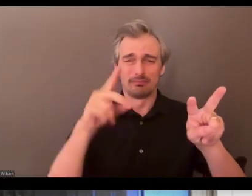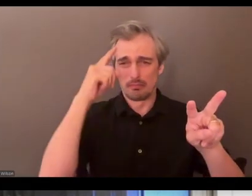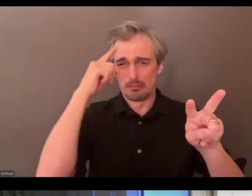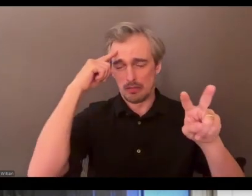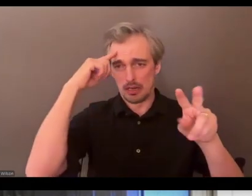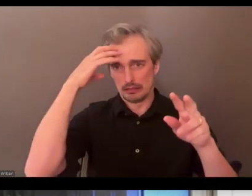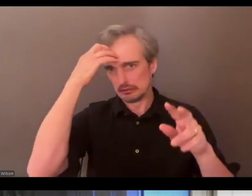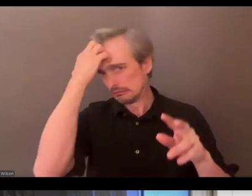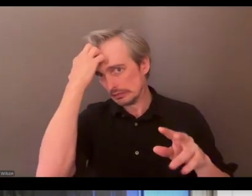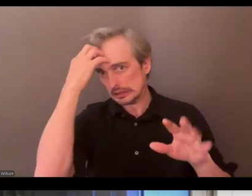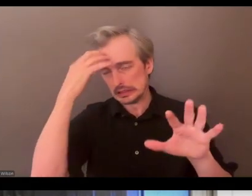これは後ほど説明します。